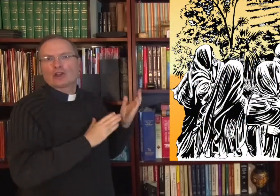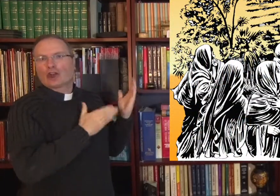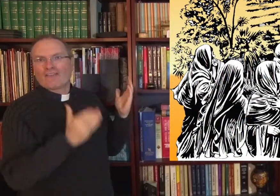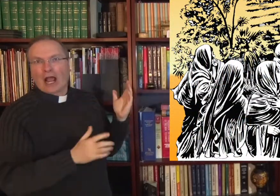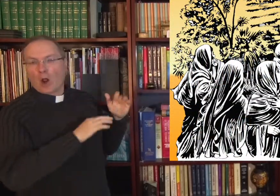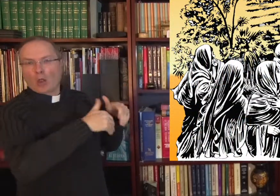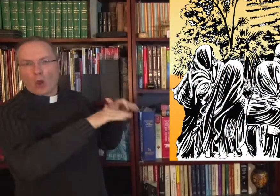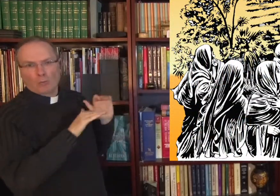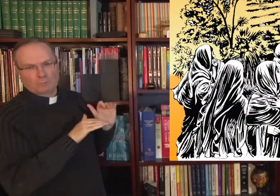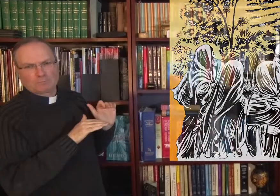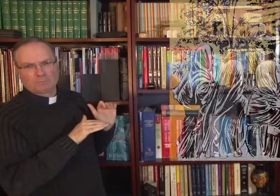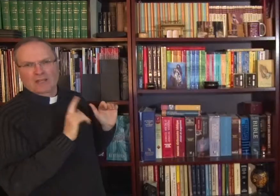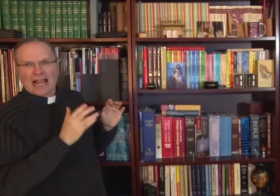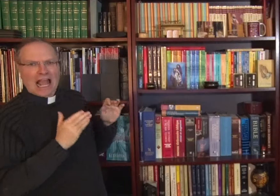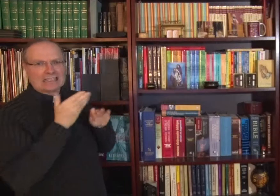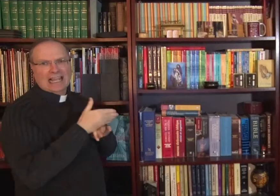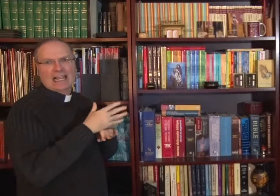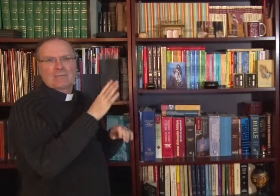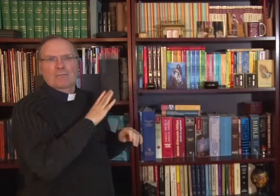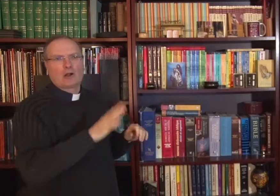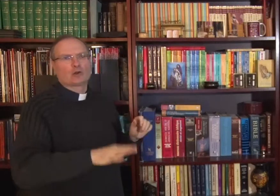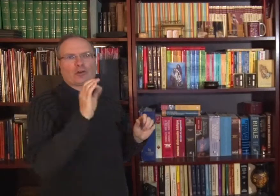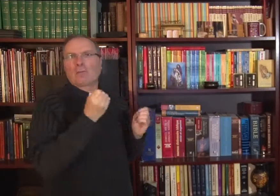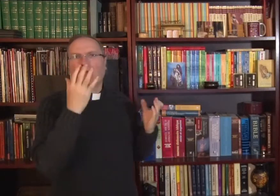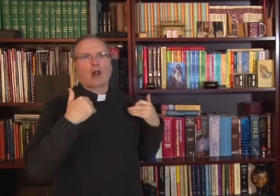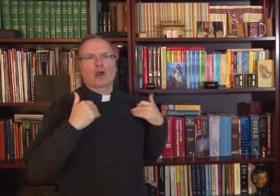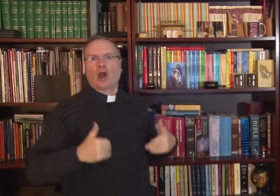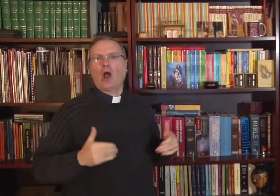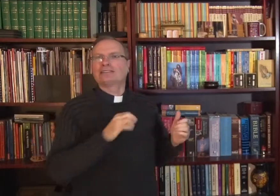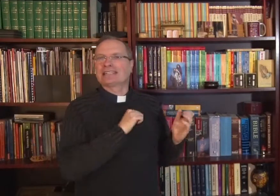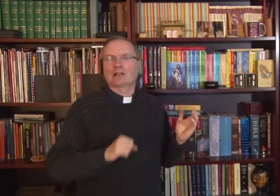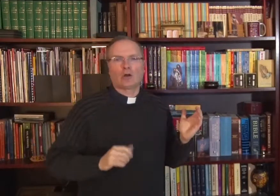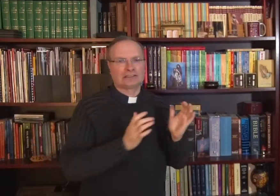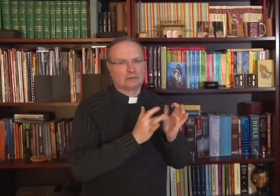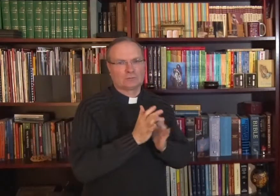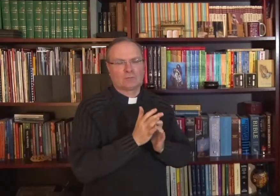de devant le tombeau. Elles entrèrent, mais elles ne trouvèrent pas le corps du Seigneur Jésus.